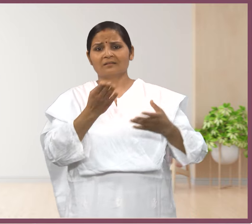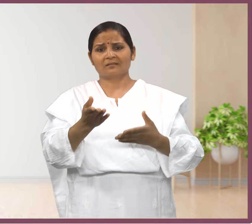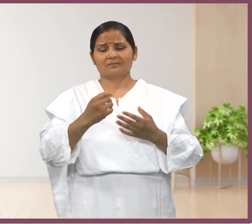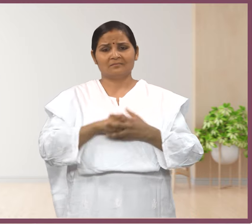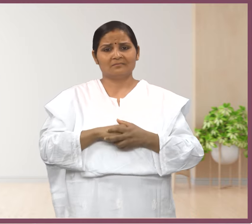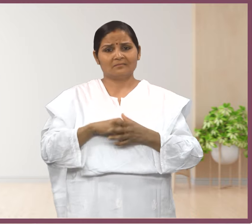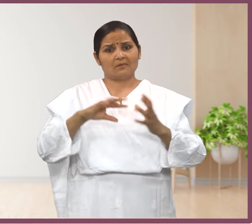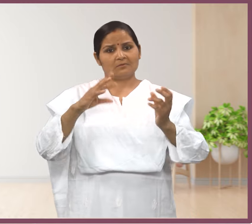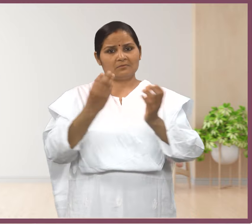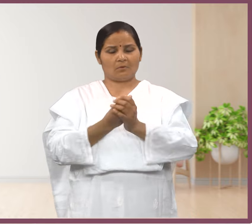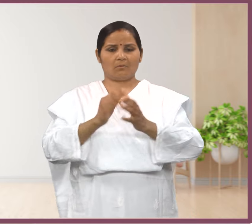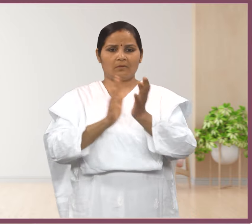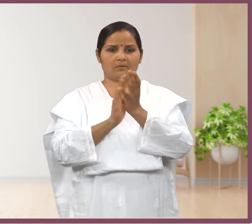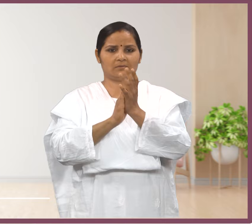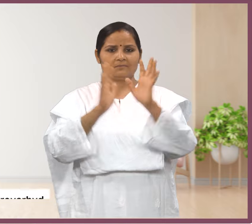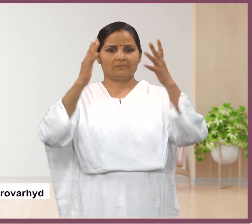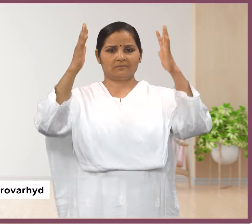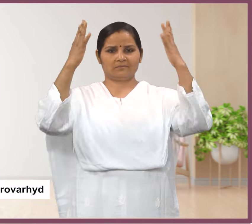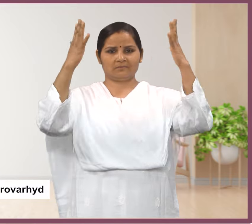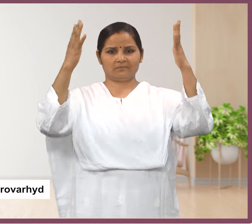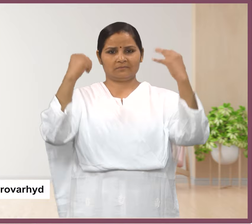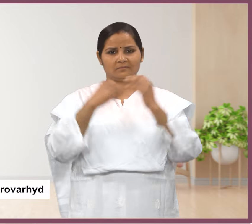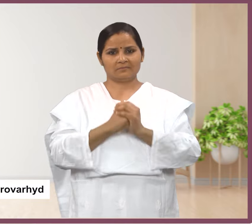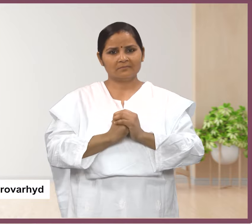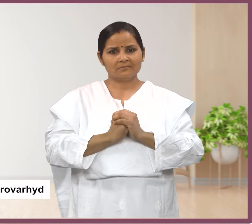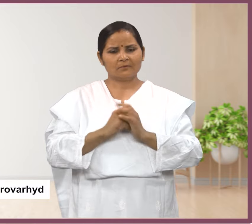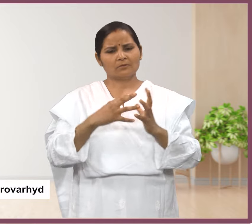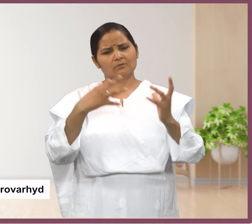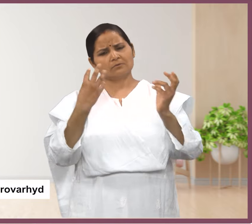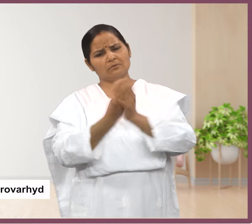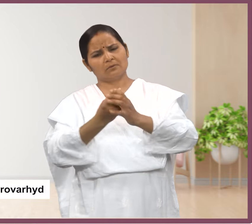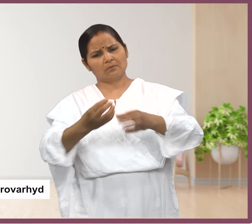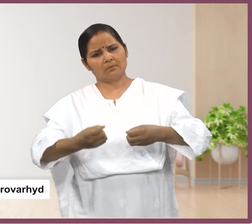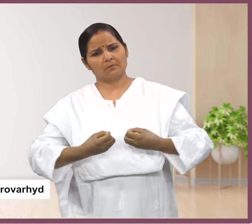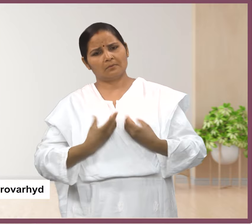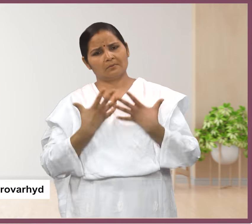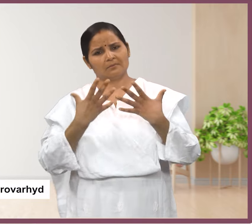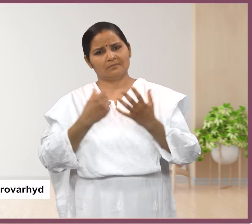అందరూ చాలా చప్పట్లు కొట్టారు. అది చూసి అందరూ సంతోషించారు.